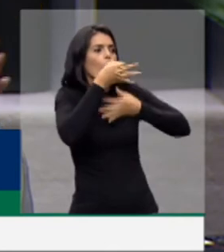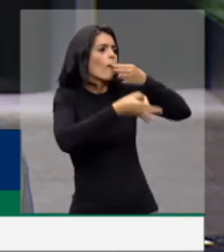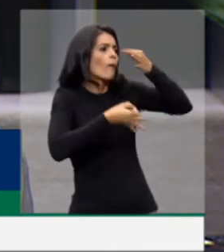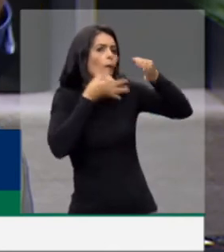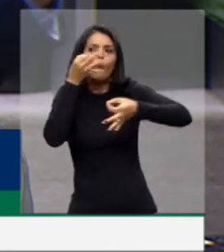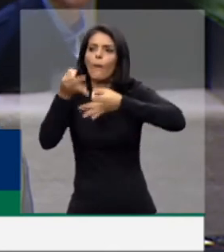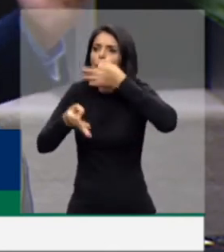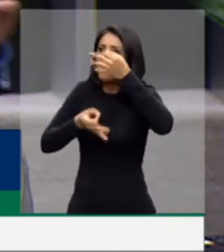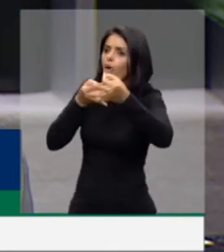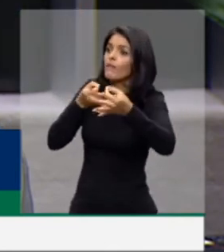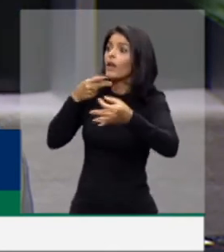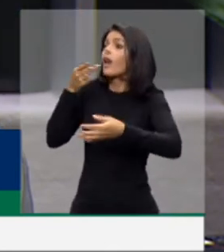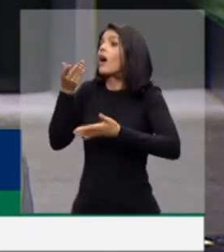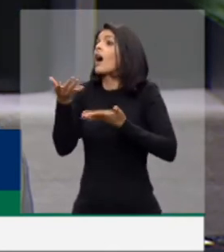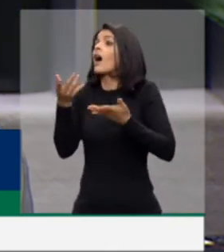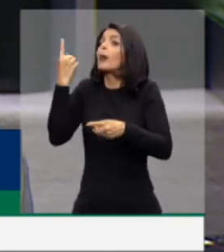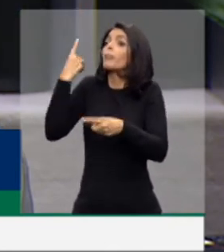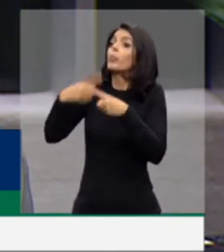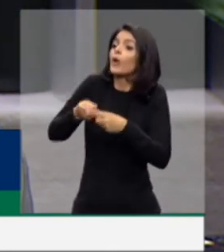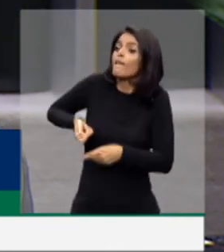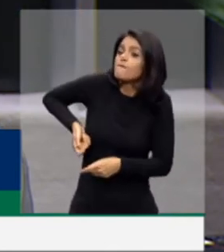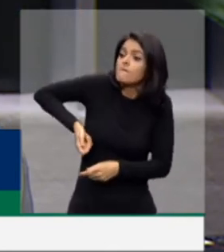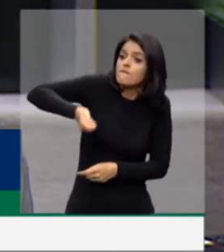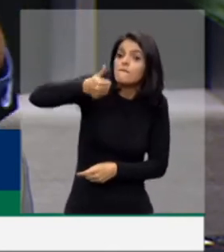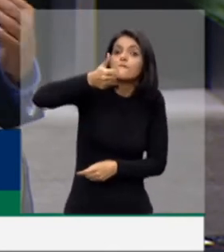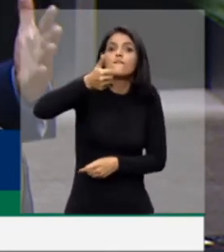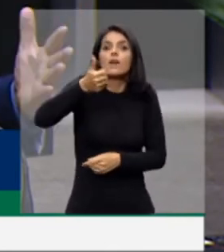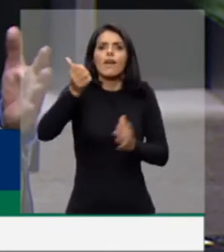ISSO QUE NÓS ESTAMOS DISCUTINDO AQUI NOVAMENTE, AÍ TEM ARGUMENTOS DE TUDO QUANTO